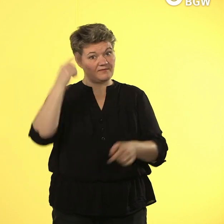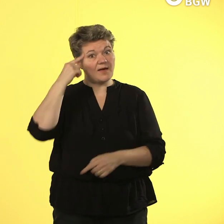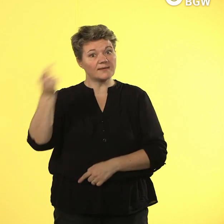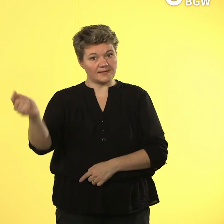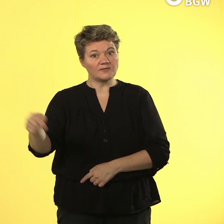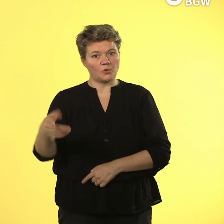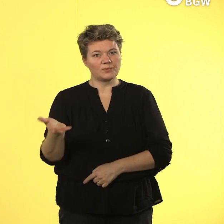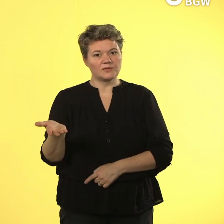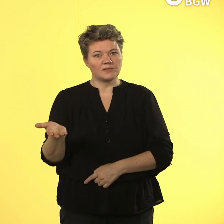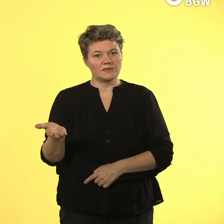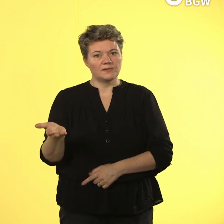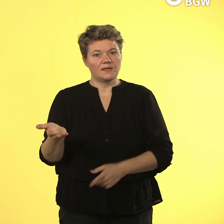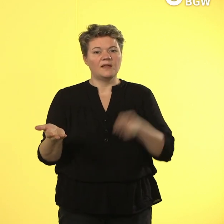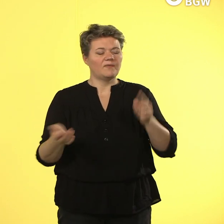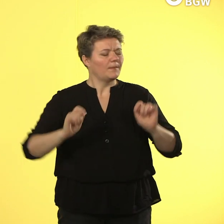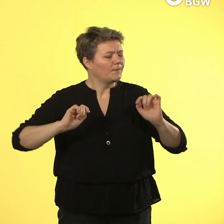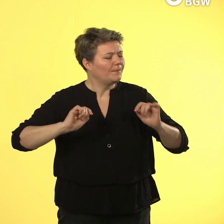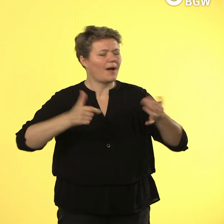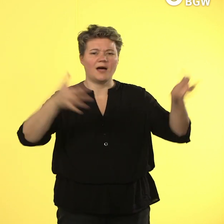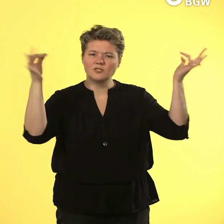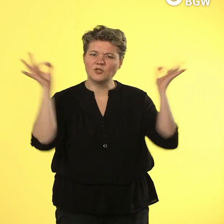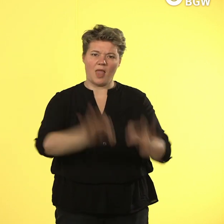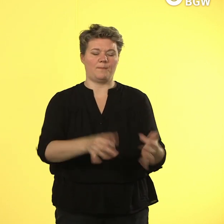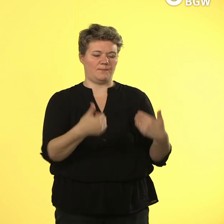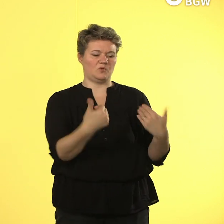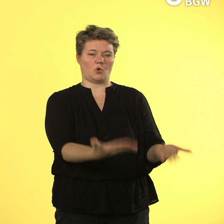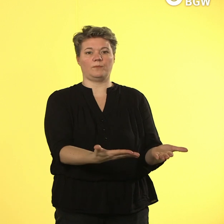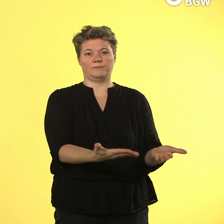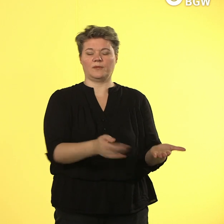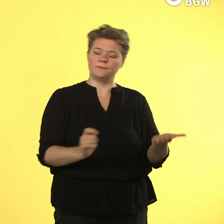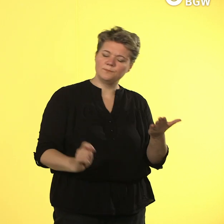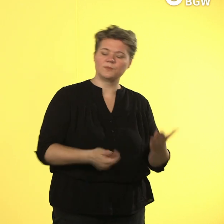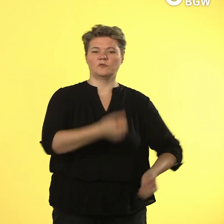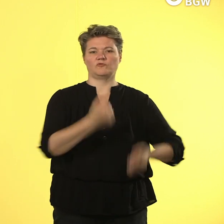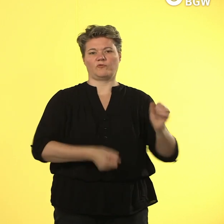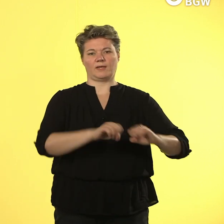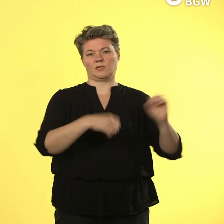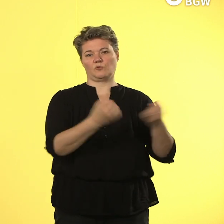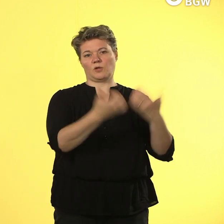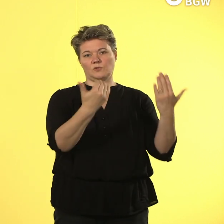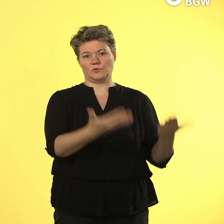Was wäre das, was wirklich am schwierigsten wäre, damit wir einen messerscharfen Fokus haben, was wir stattdessen machen können?